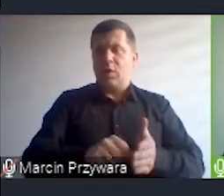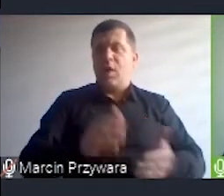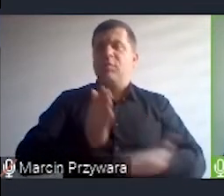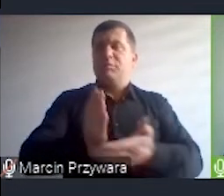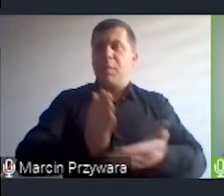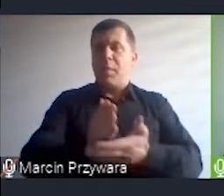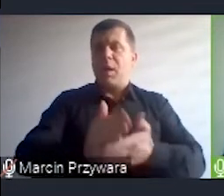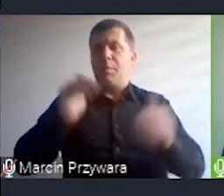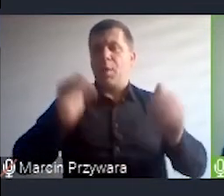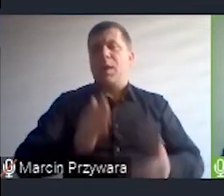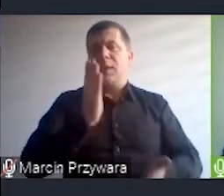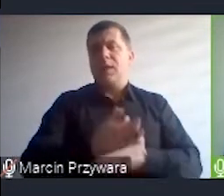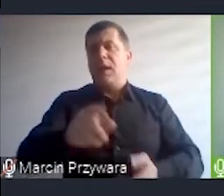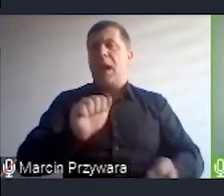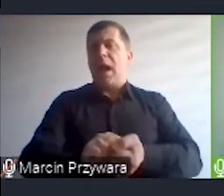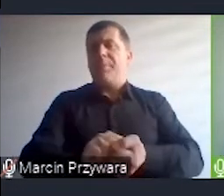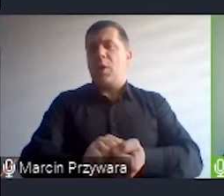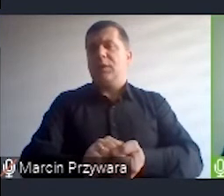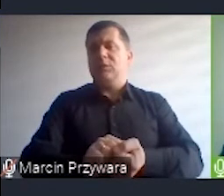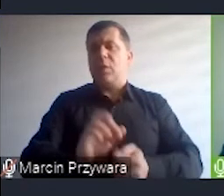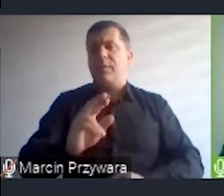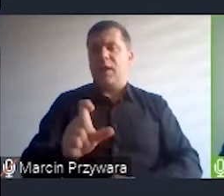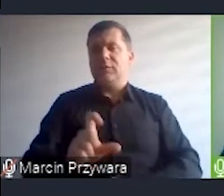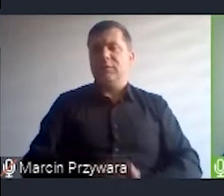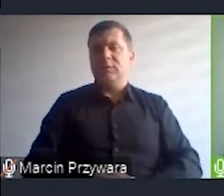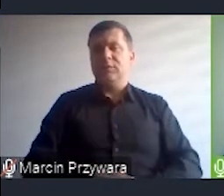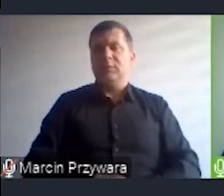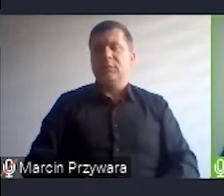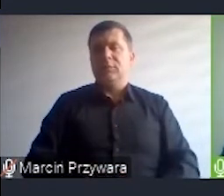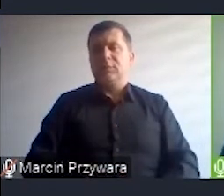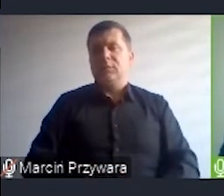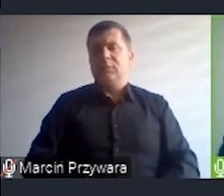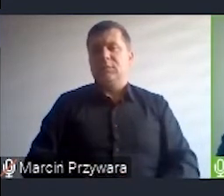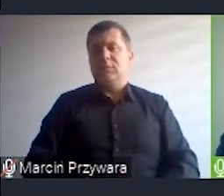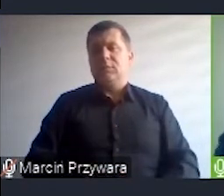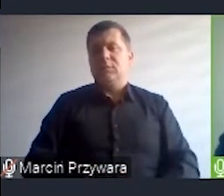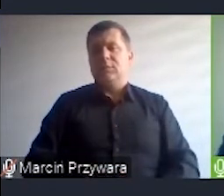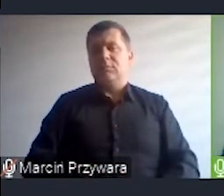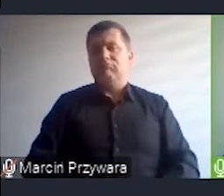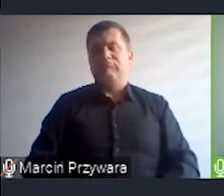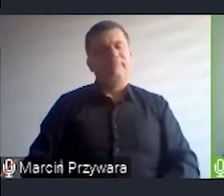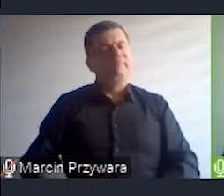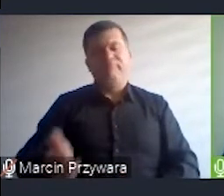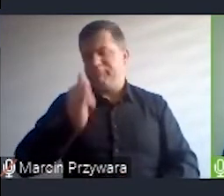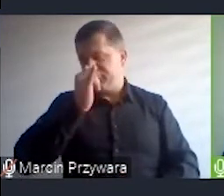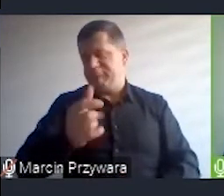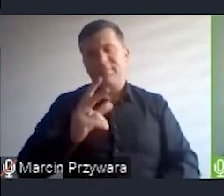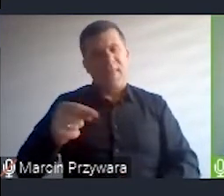można je tylko amortyzować. No nie do końca tak to działa.